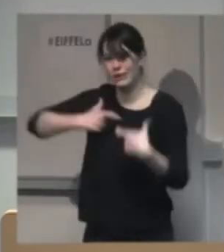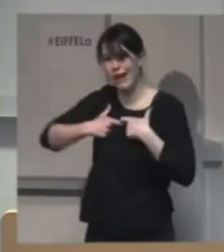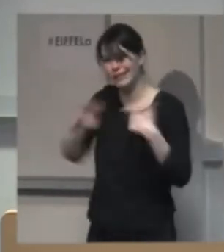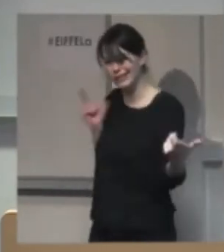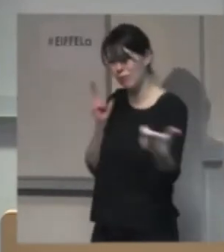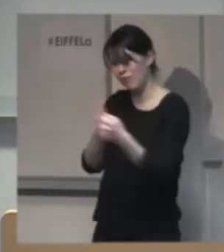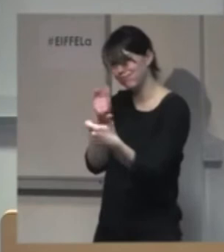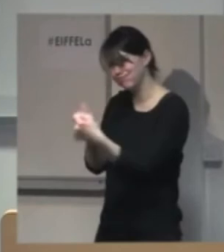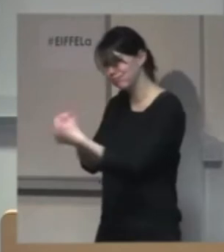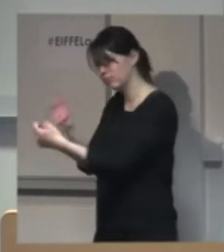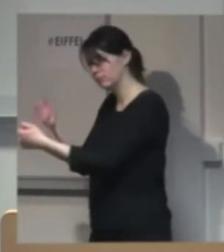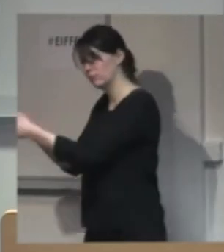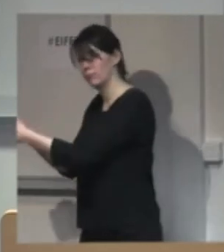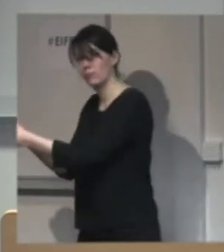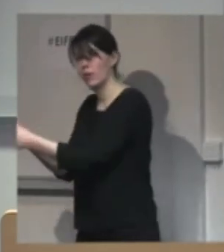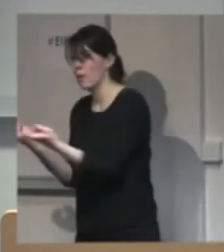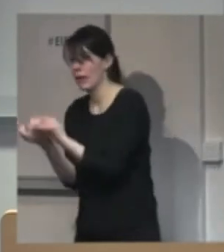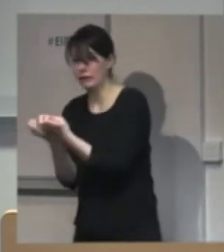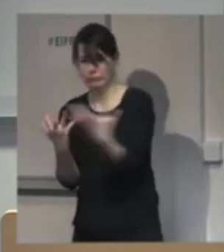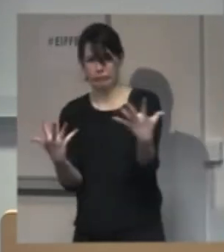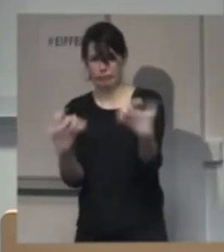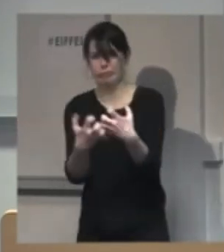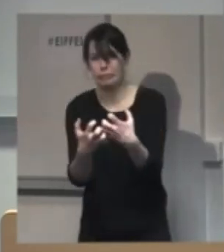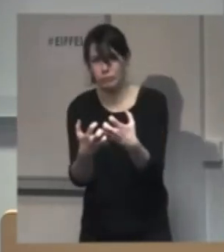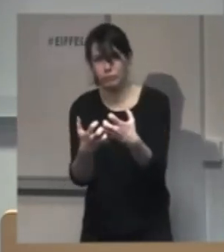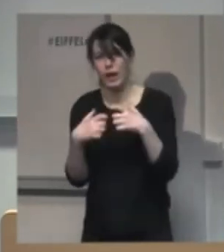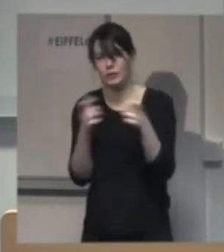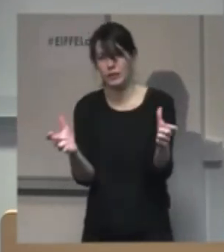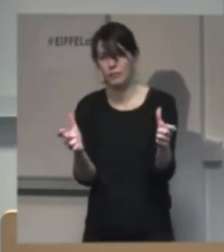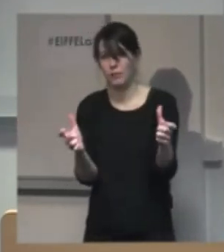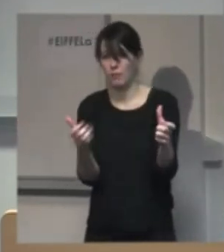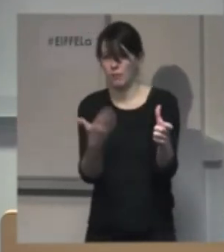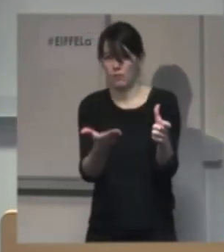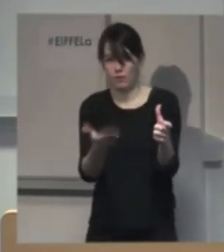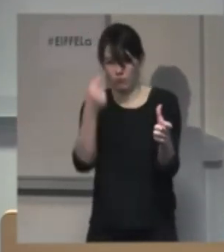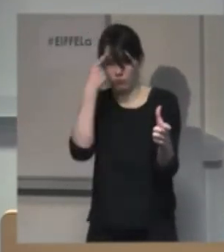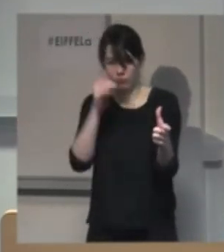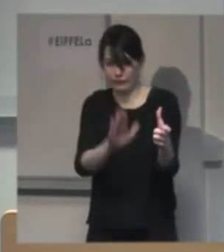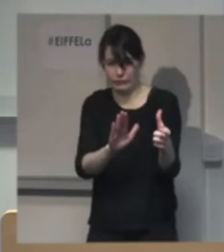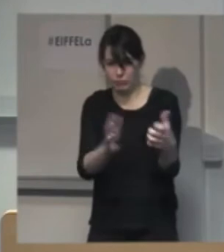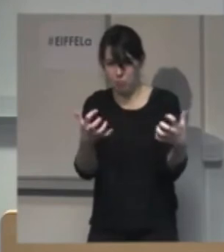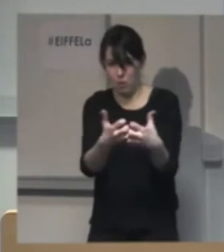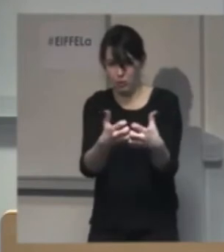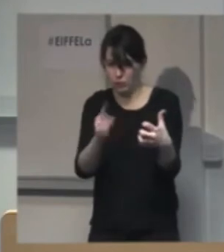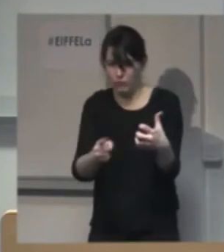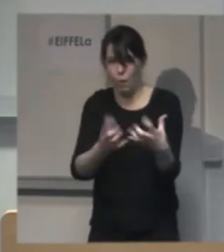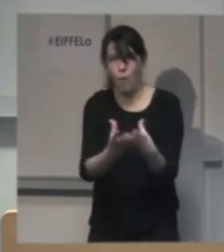C'est l'objectif qu'on s'est donné. Donc, s'il y a un bug d'accessibilité, ça doit être traité comme un bug tout court. Donc, ça doit être traité.